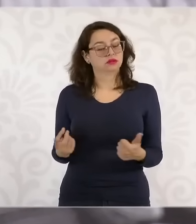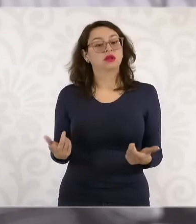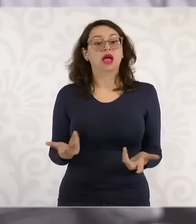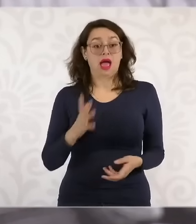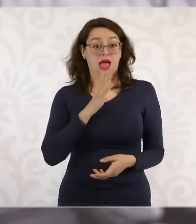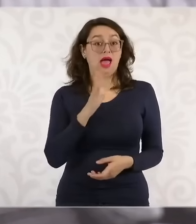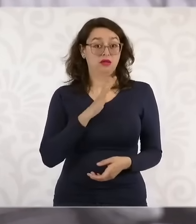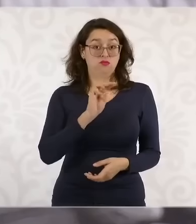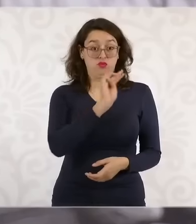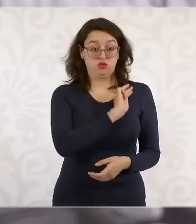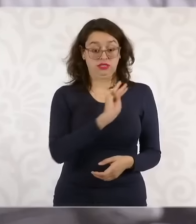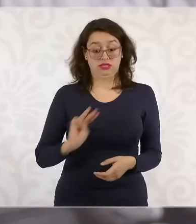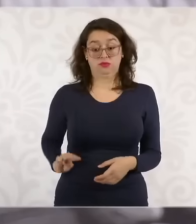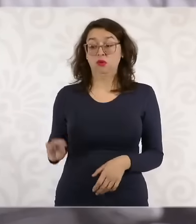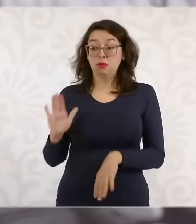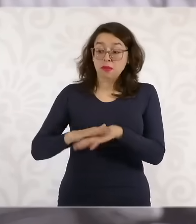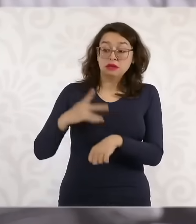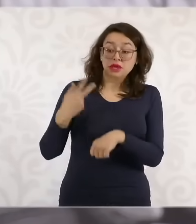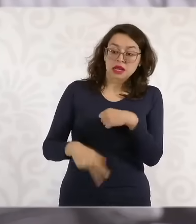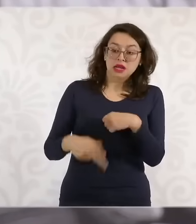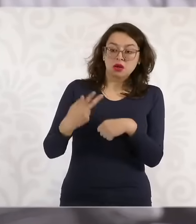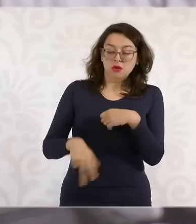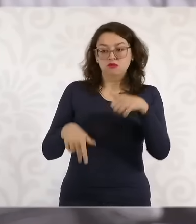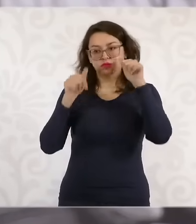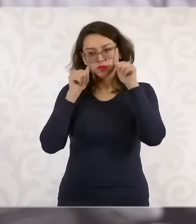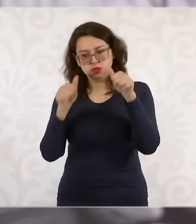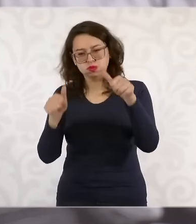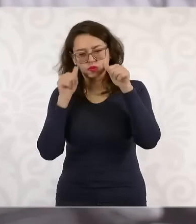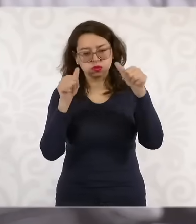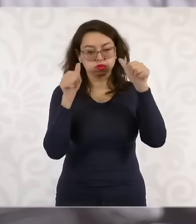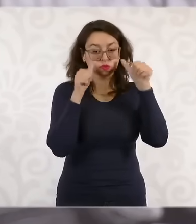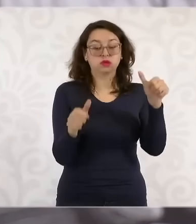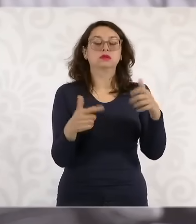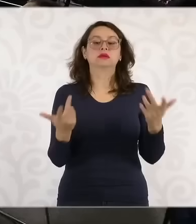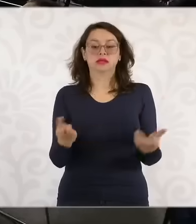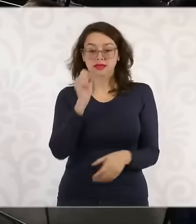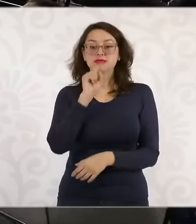en donde también hemos estado y ahí también ha bajado han bajado los índices delictivos. Creo